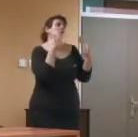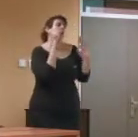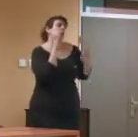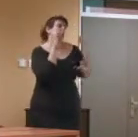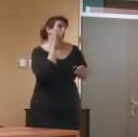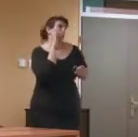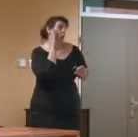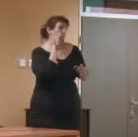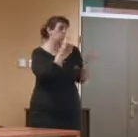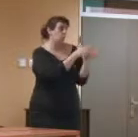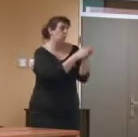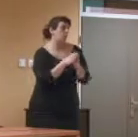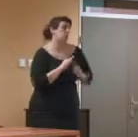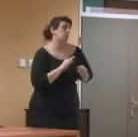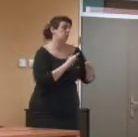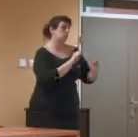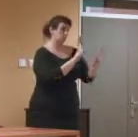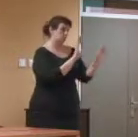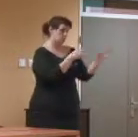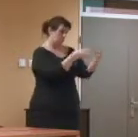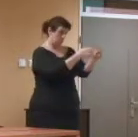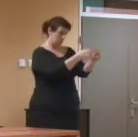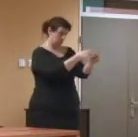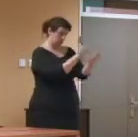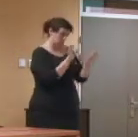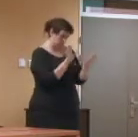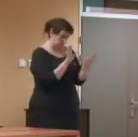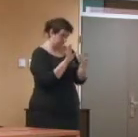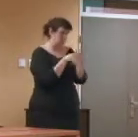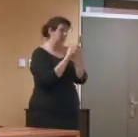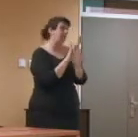resto de compañeros de su partido, de hecho está preparando un libro de memorias